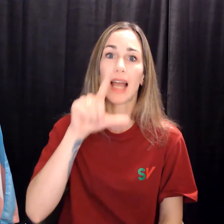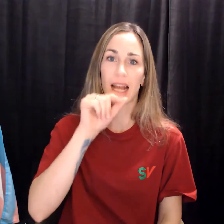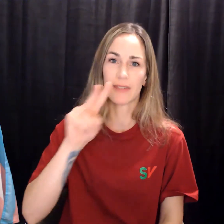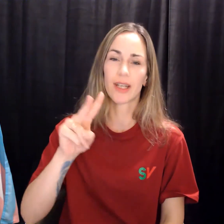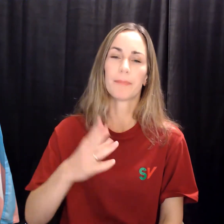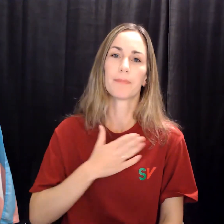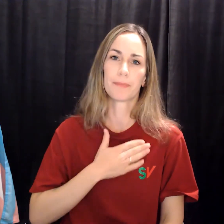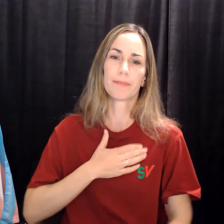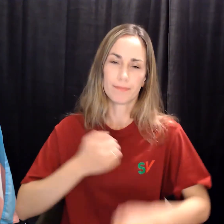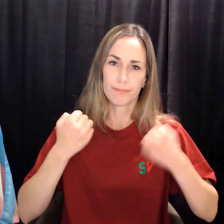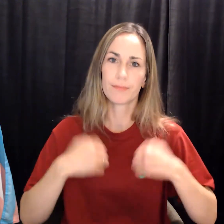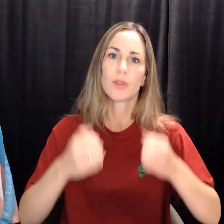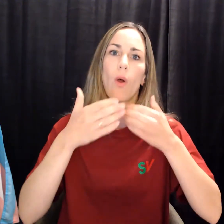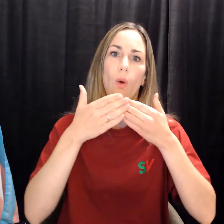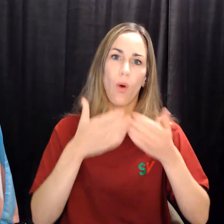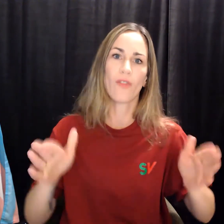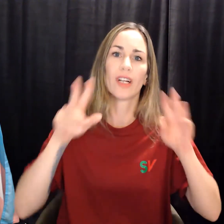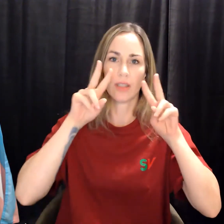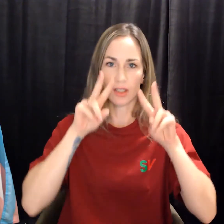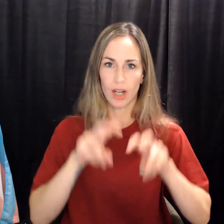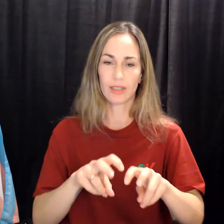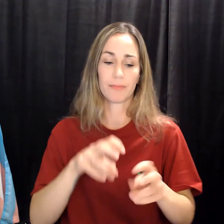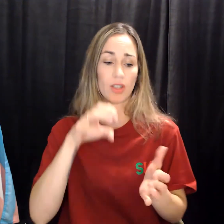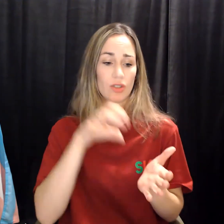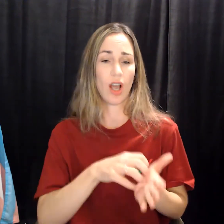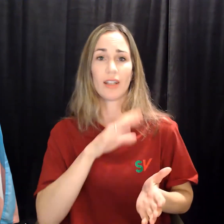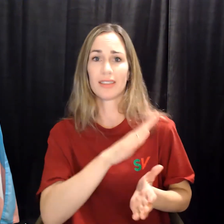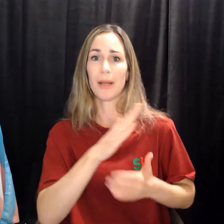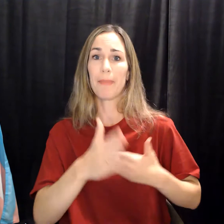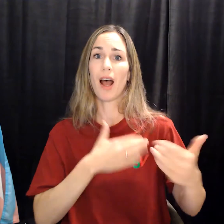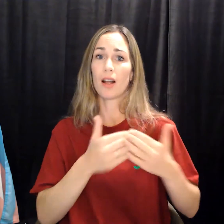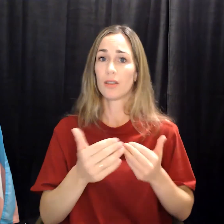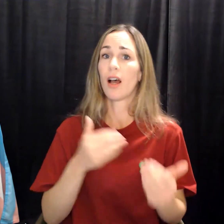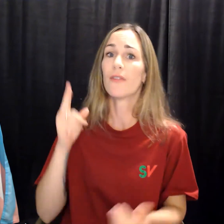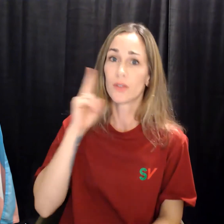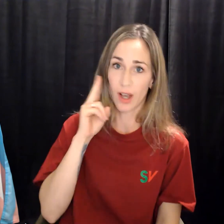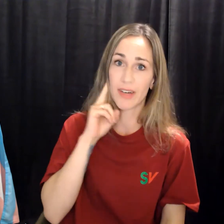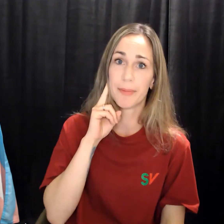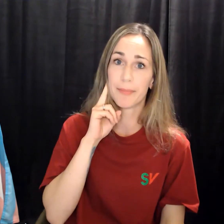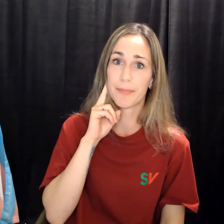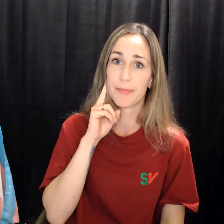SV vil derfor ta initiativ til offentlig gransking av statens behandling av døve.